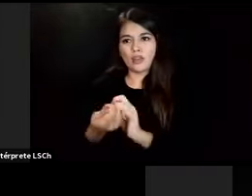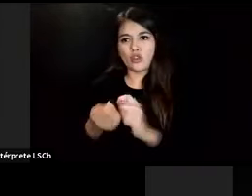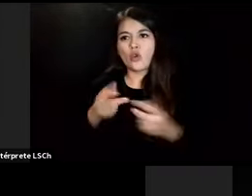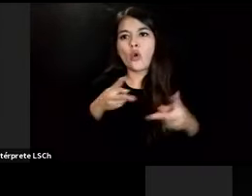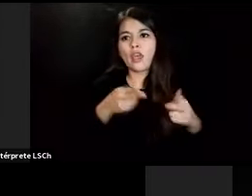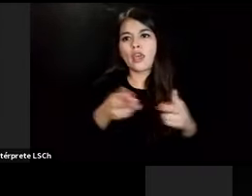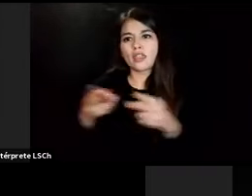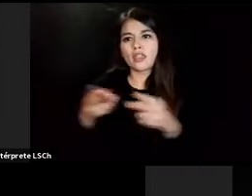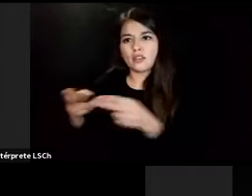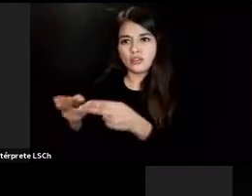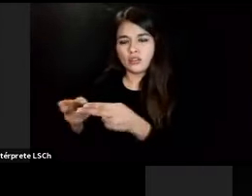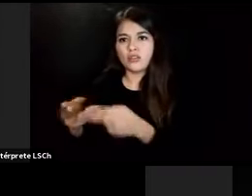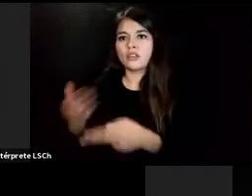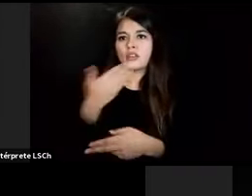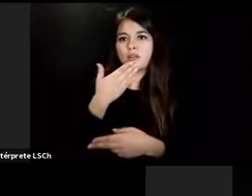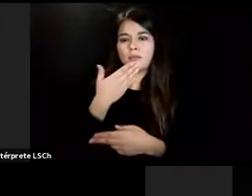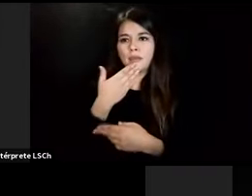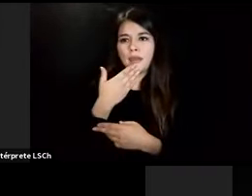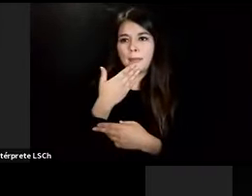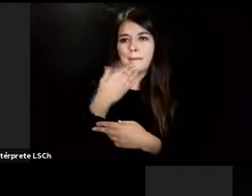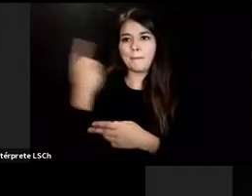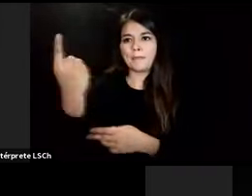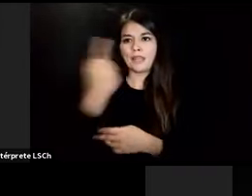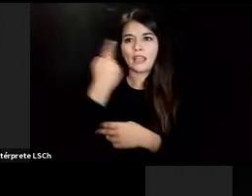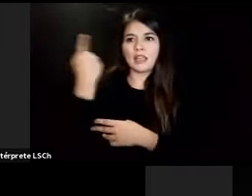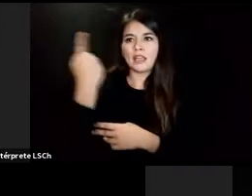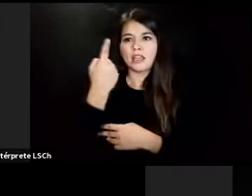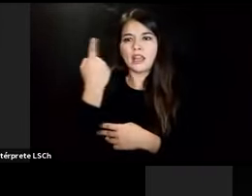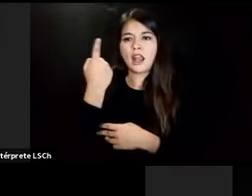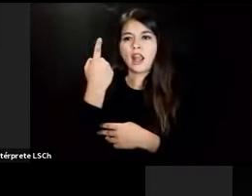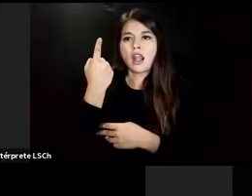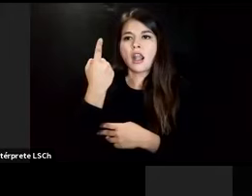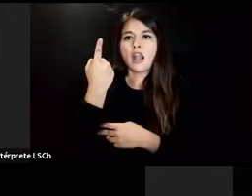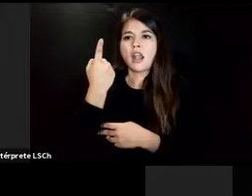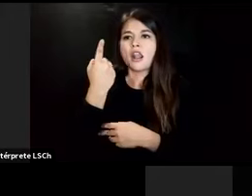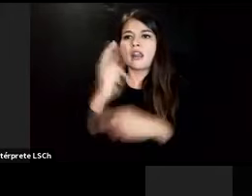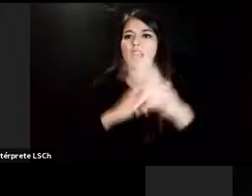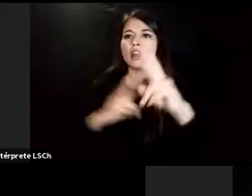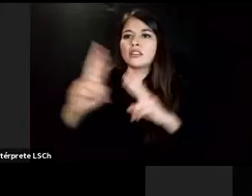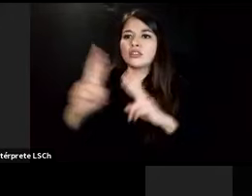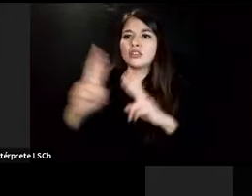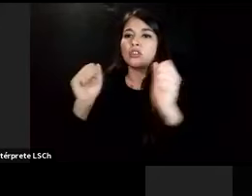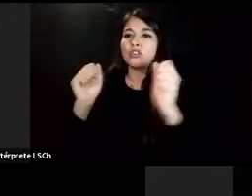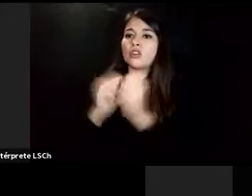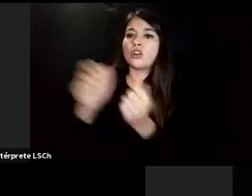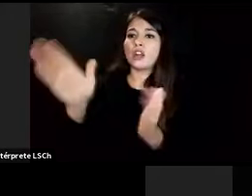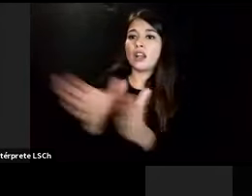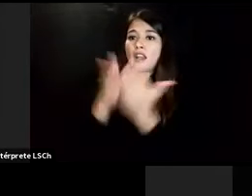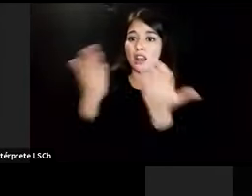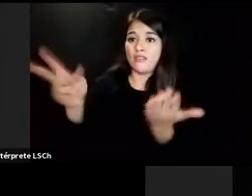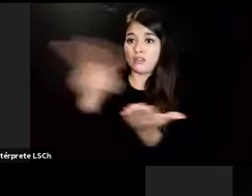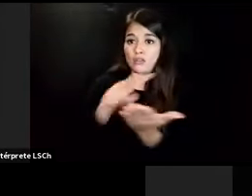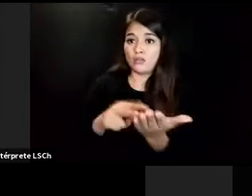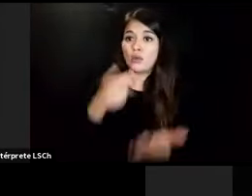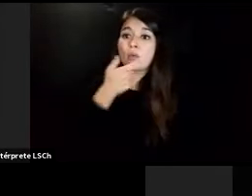general, todo el mundo relacionado con los libros. Entonces por ejemplo en el mundo anglosajón ahora es posible